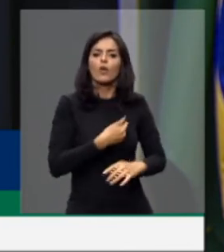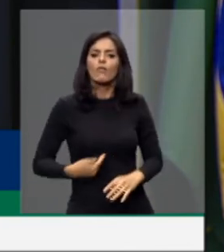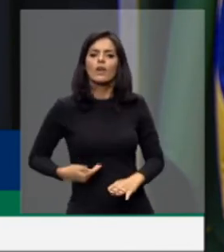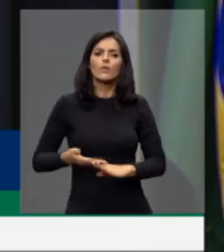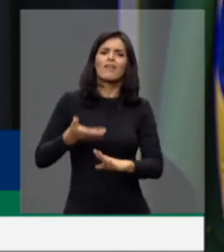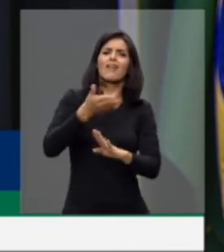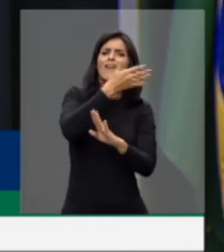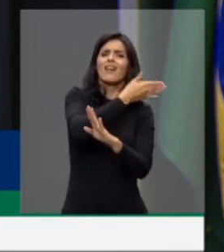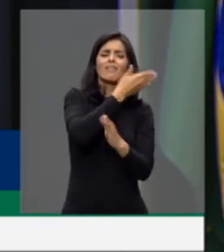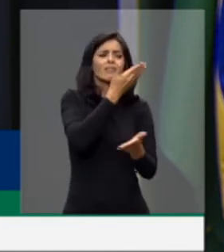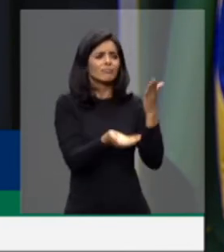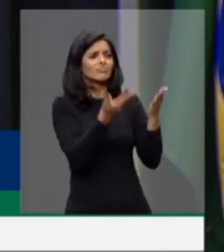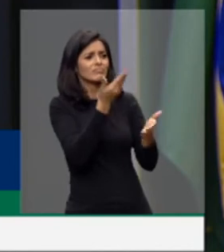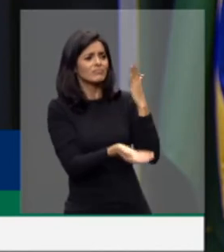ACONTECE, AO CONTRÁRIO , A INDÚSTRIA DESSE BRASIL É